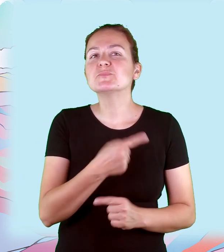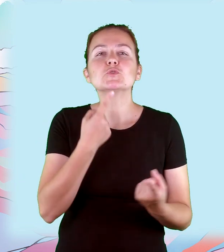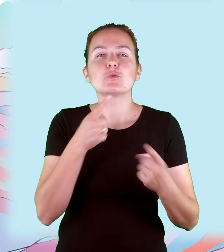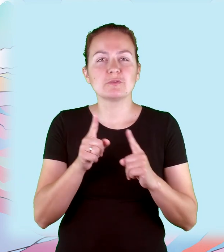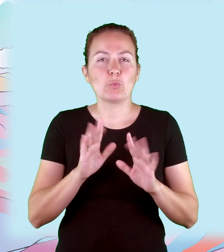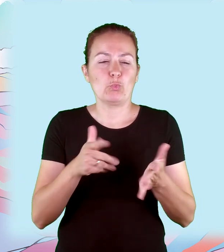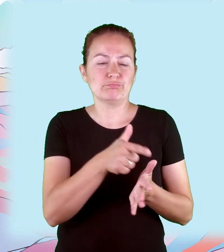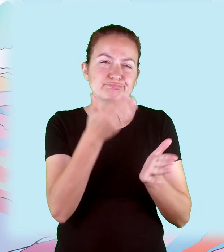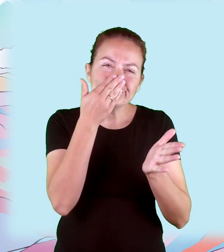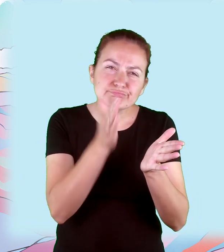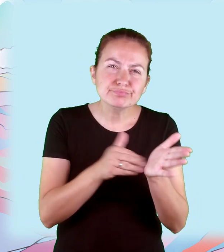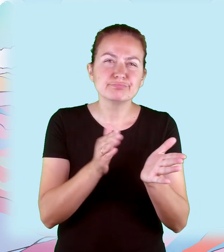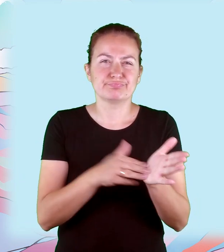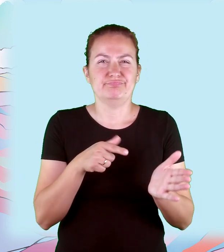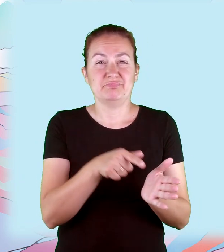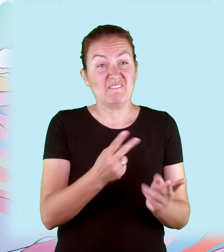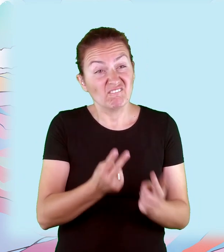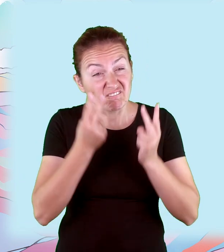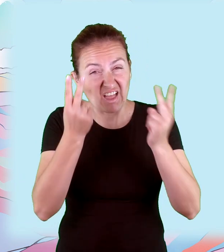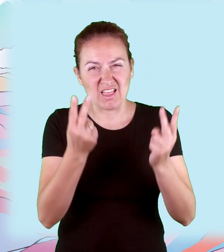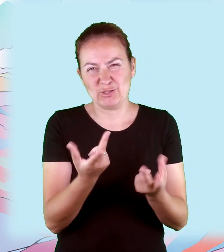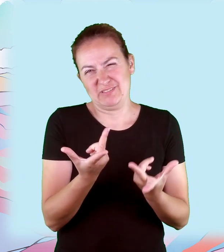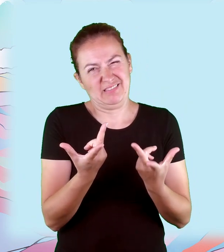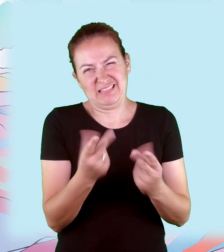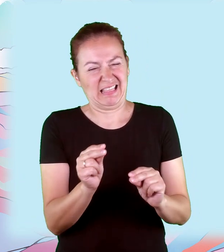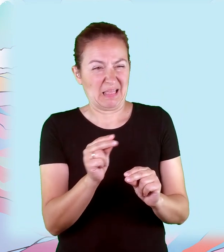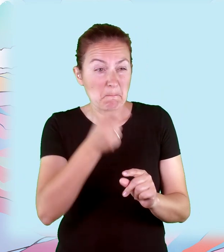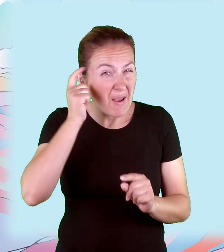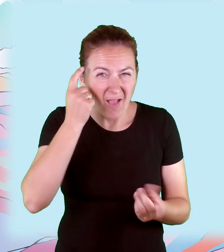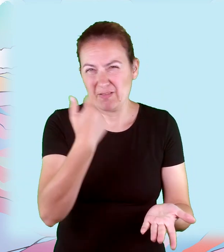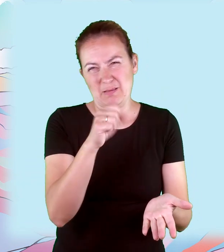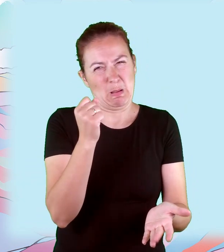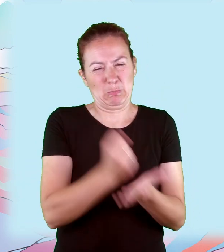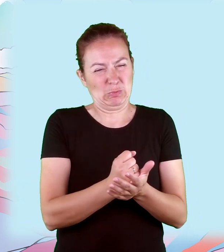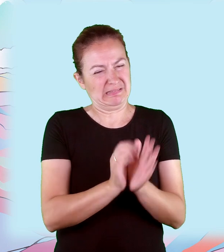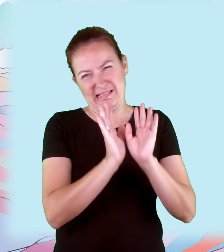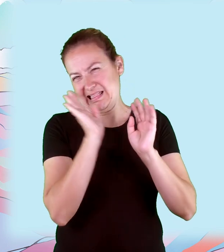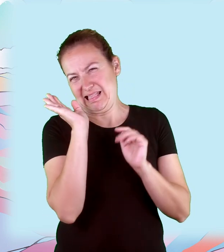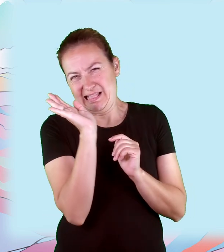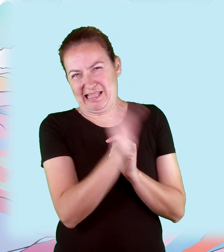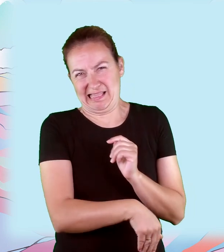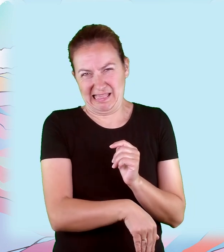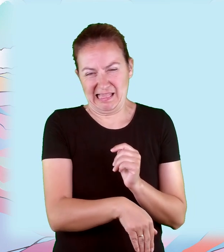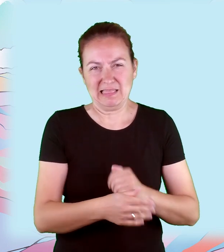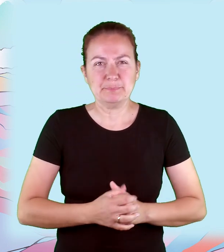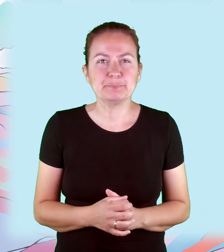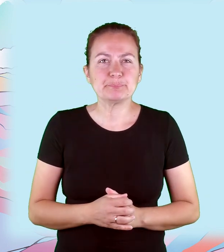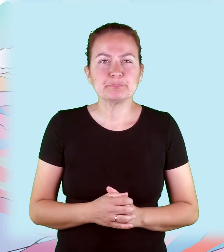To nieważne. Nie warto się tym przejmować. To nie ma znaczenia.